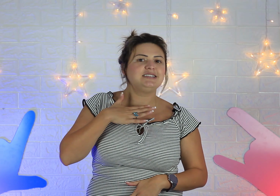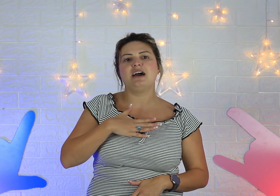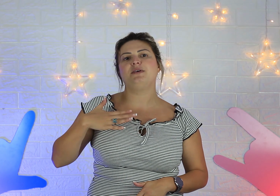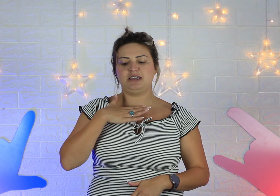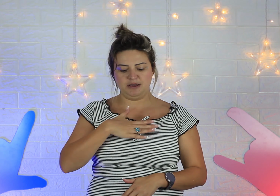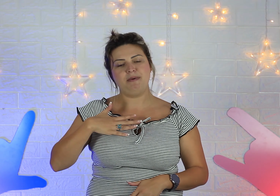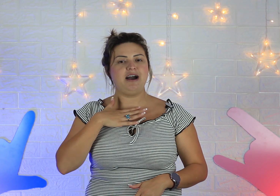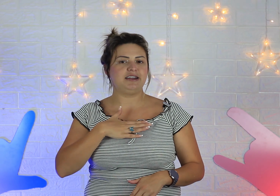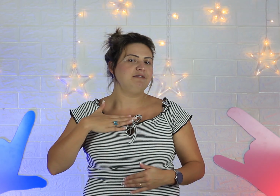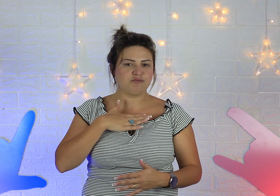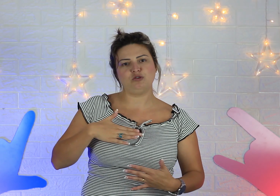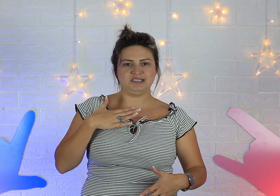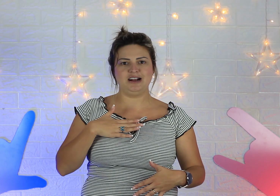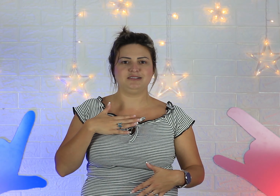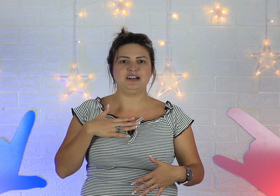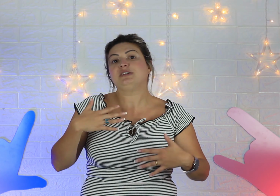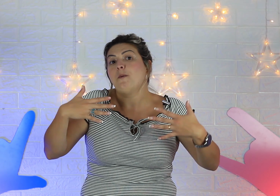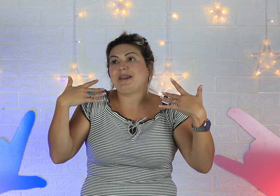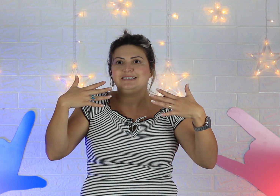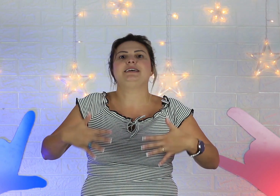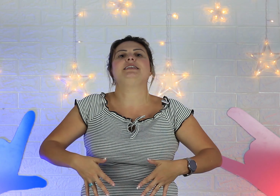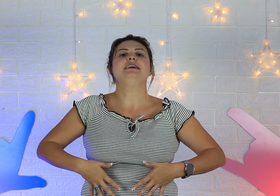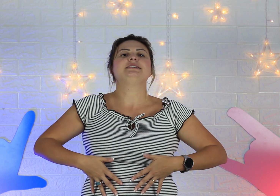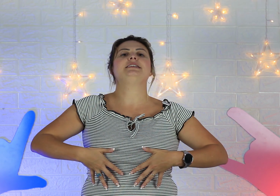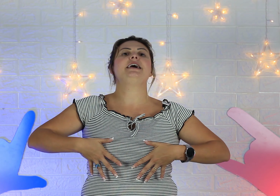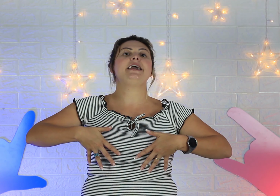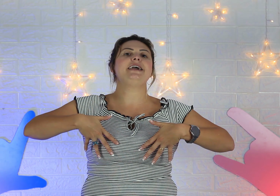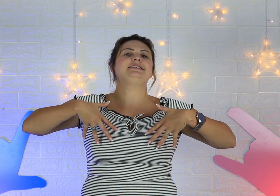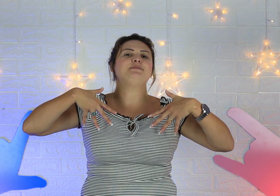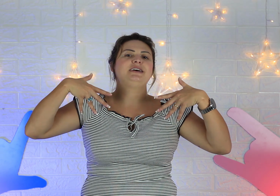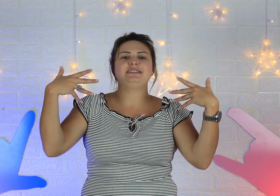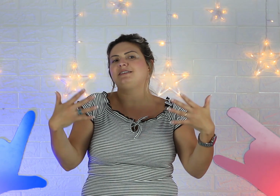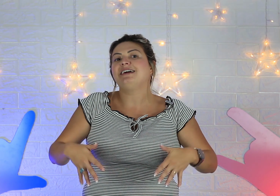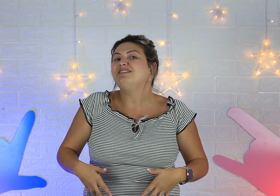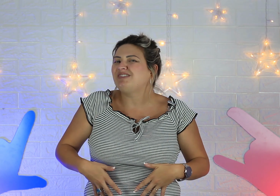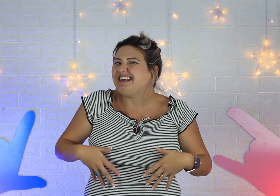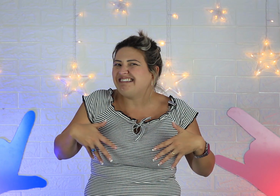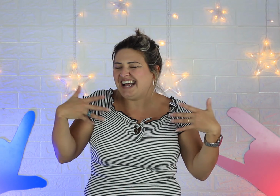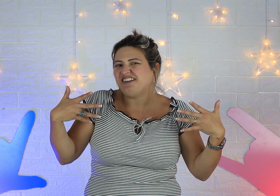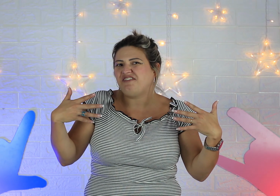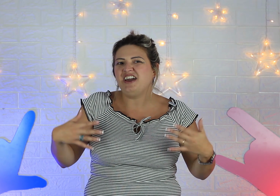é isso sinal aqui para gostar certo é um prazer ali seria é esse prazer que daí não teria nada